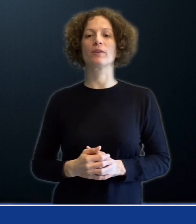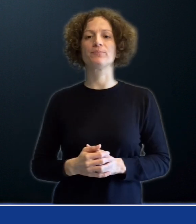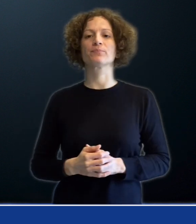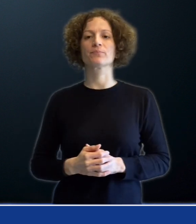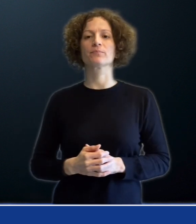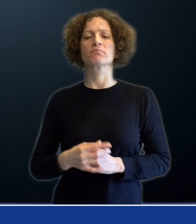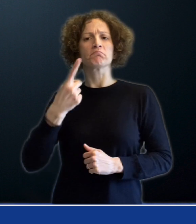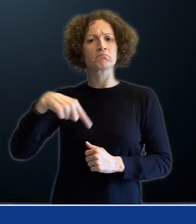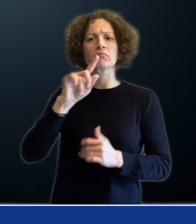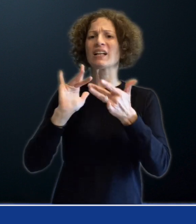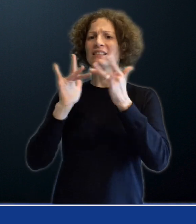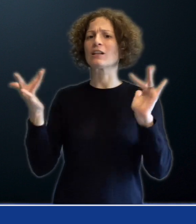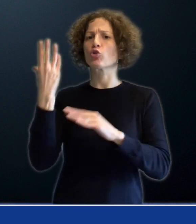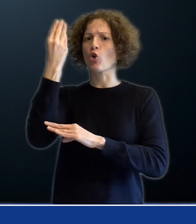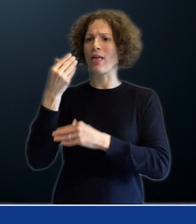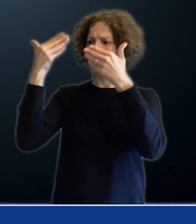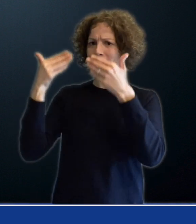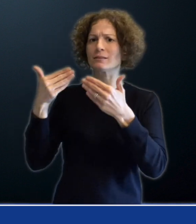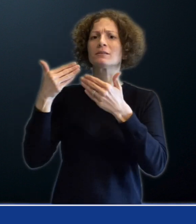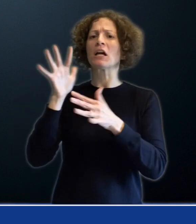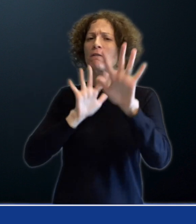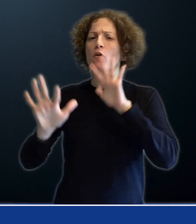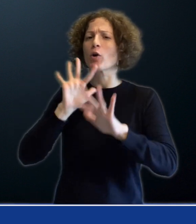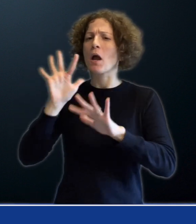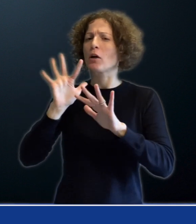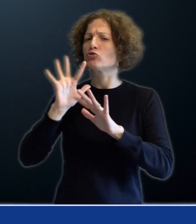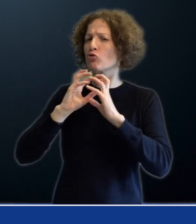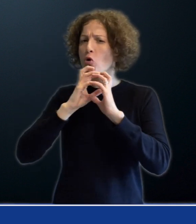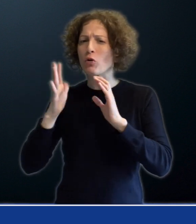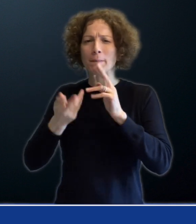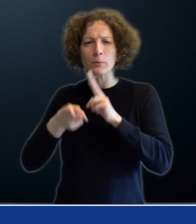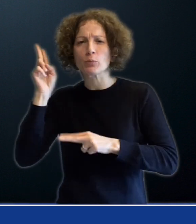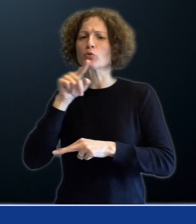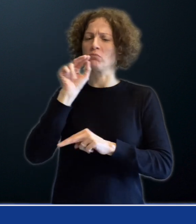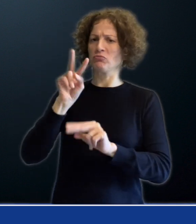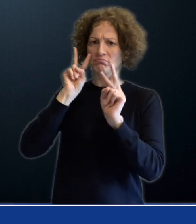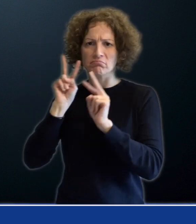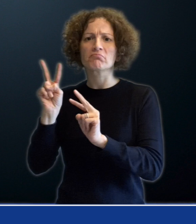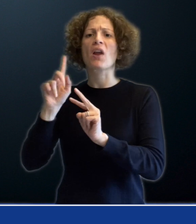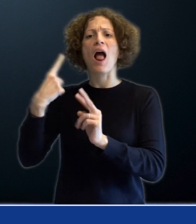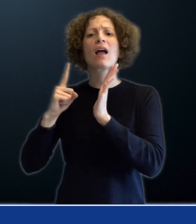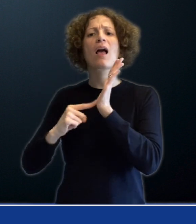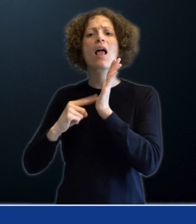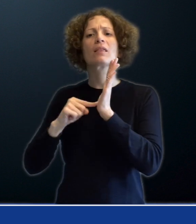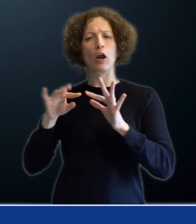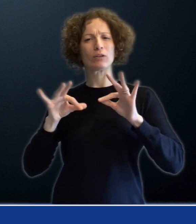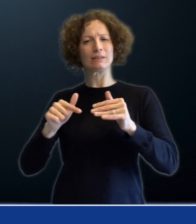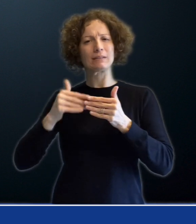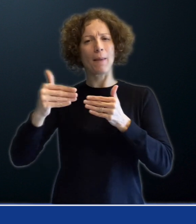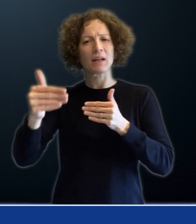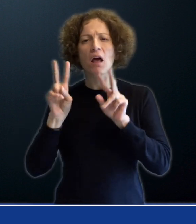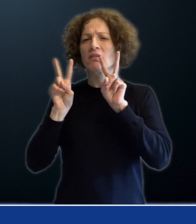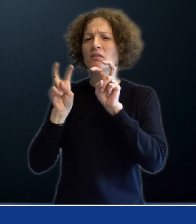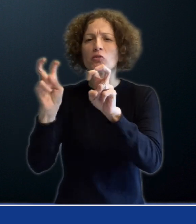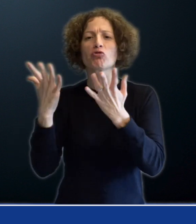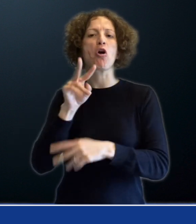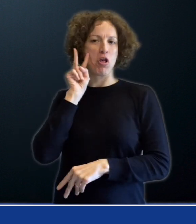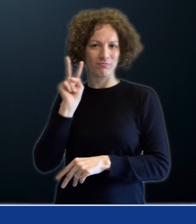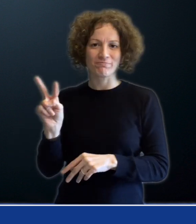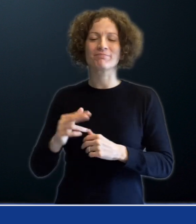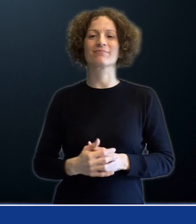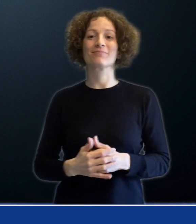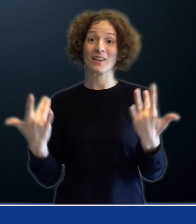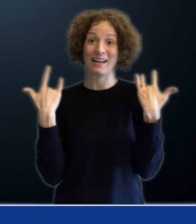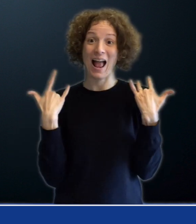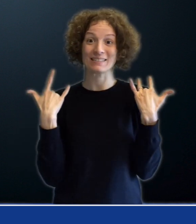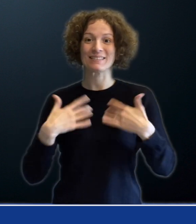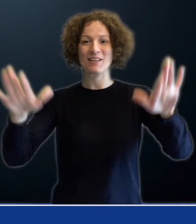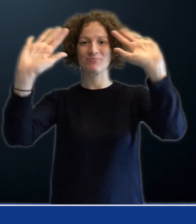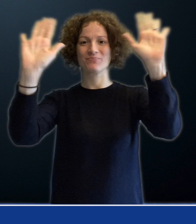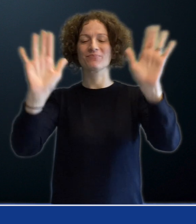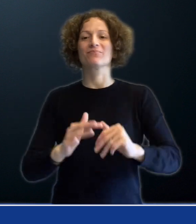Sul sito dell'ENS potete trovare più informazioni e il calendario del ciclo di seminari. Grazie!